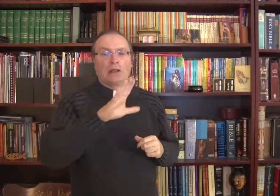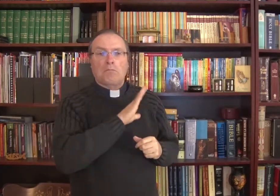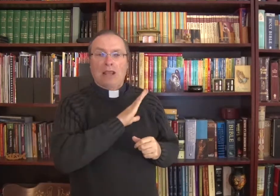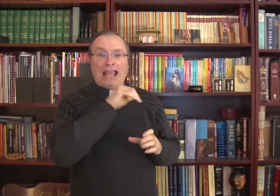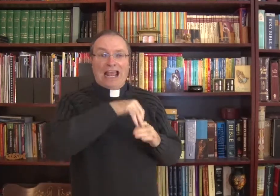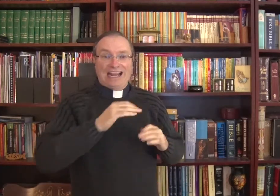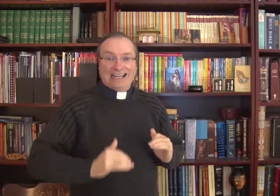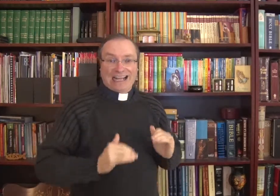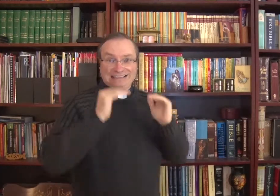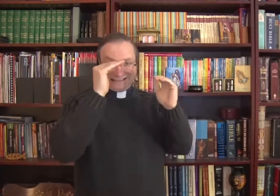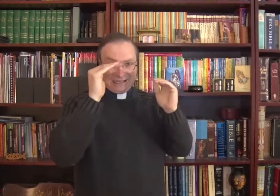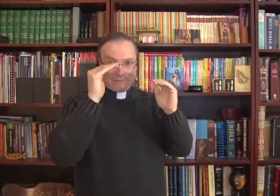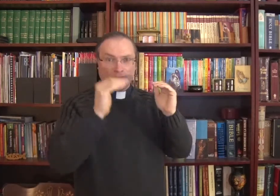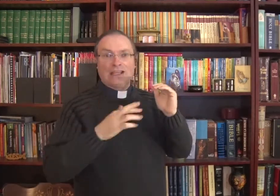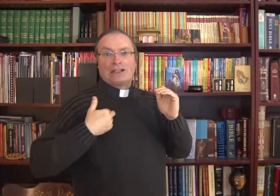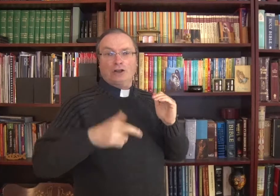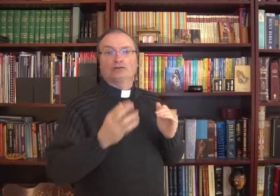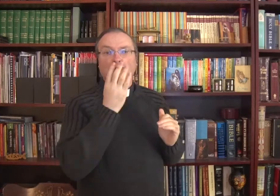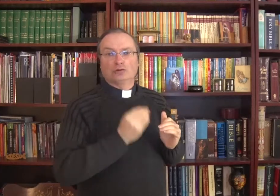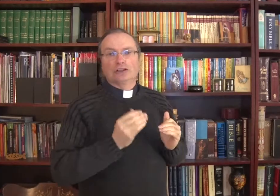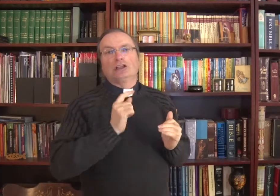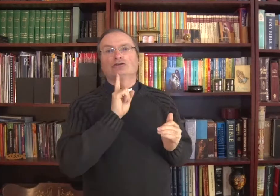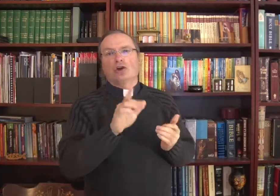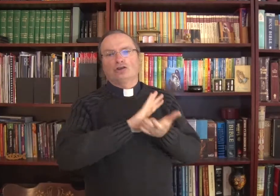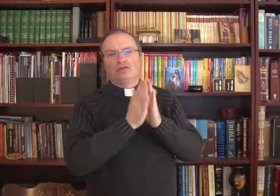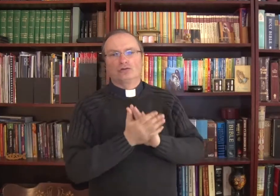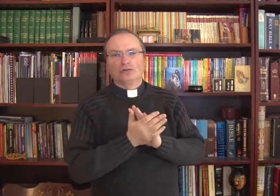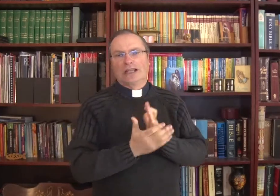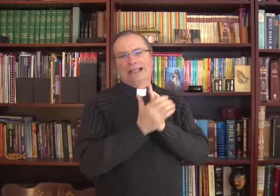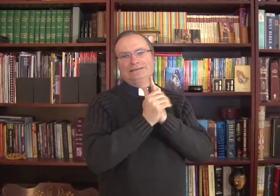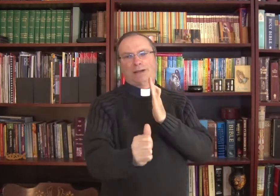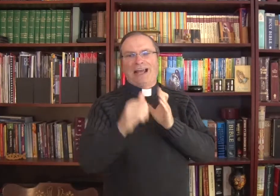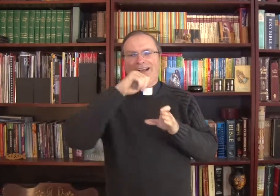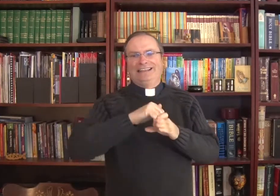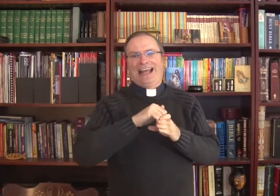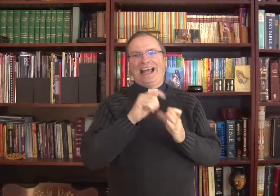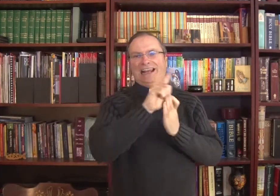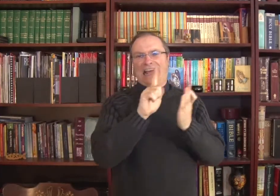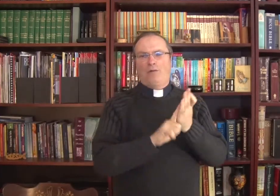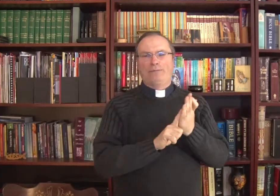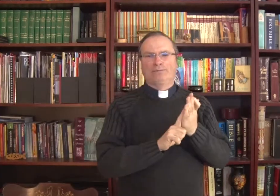mais en grandissant les religieux juifs sont devenus experts dans la loi.